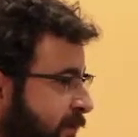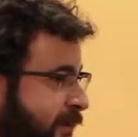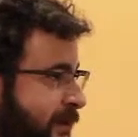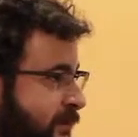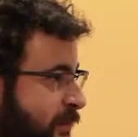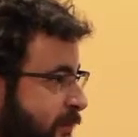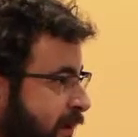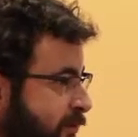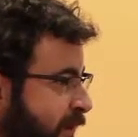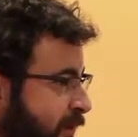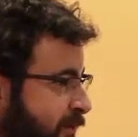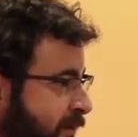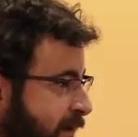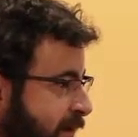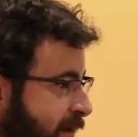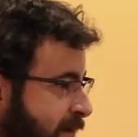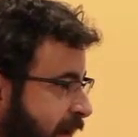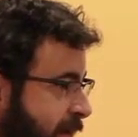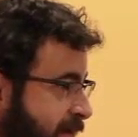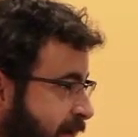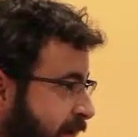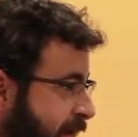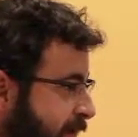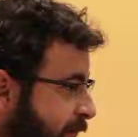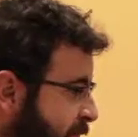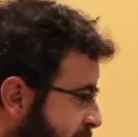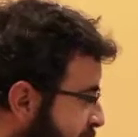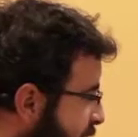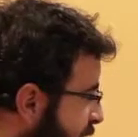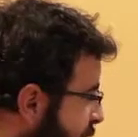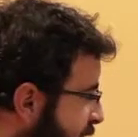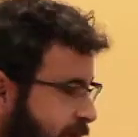Gobierno Abierto aprobado por la Diputación, desde la parte de formación, desde la parte de